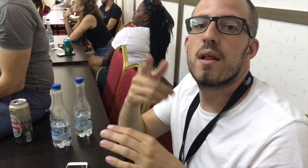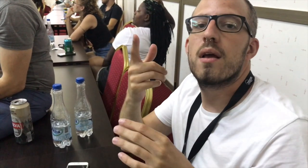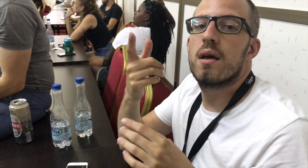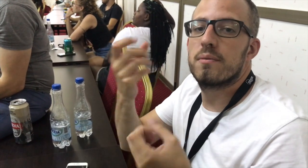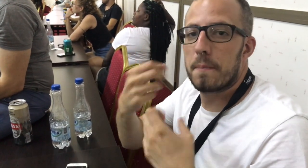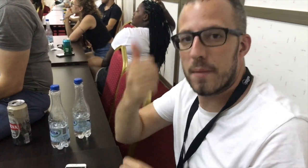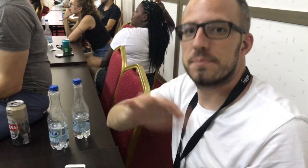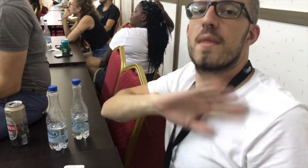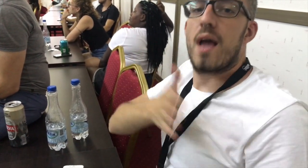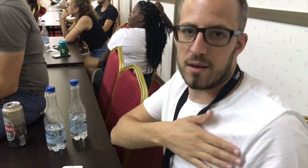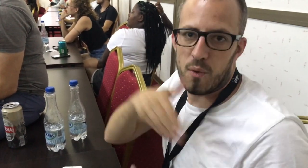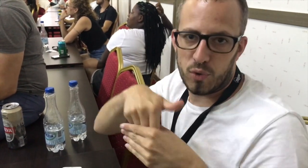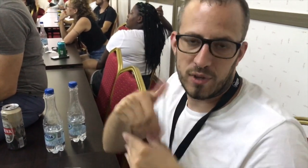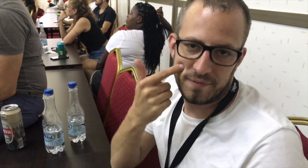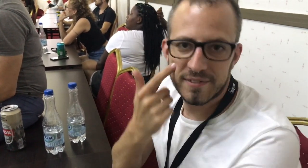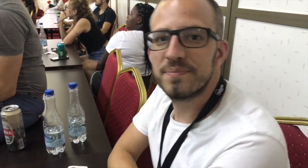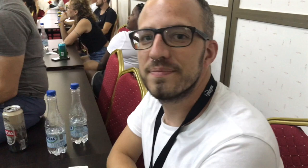con el objeto de obtener más información de cara a la votación de mañana.